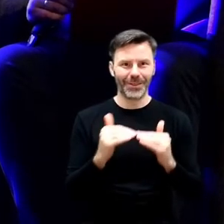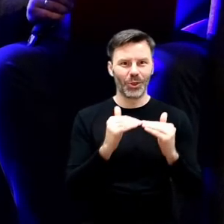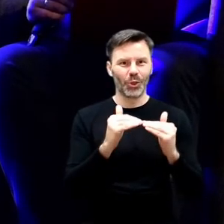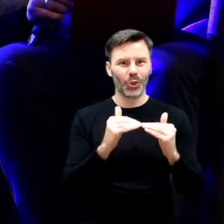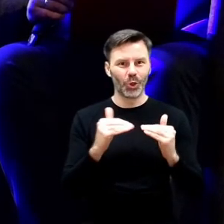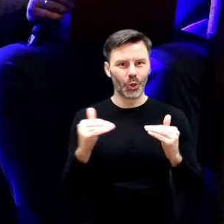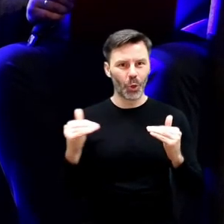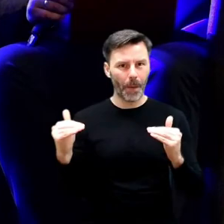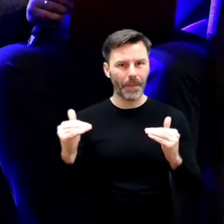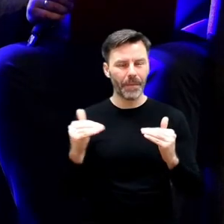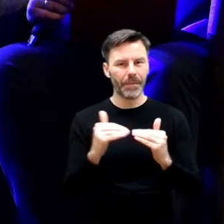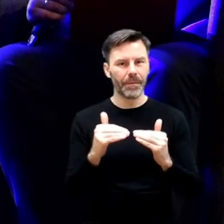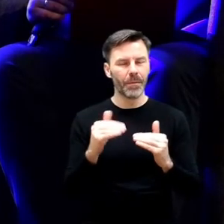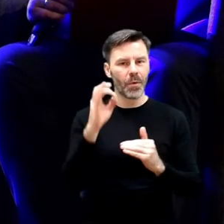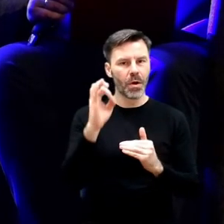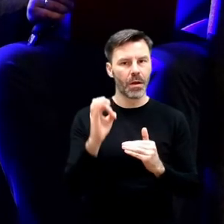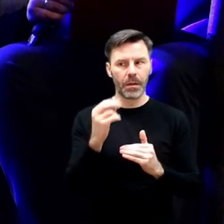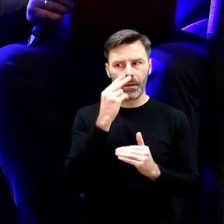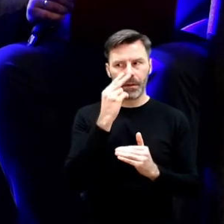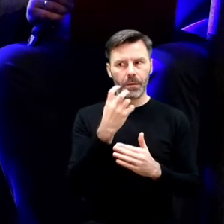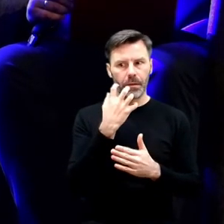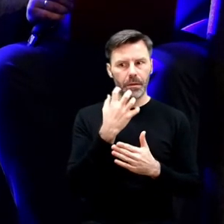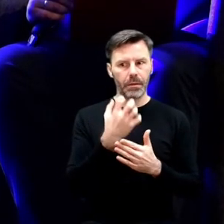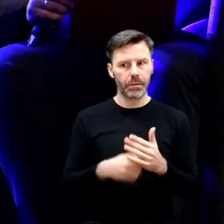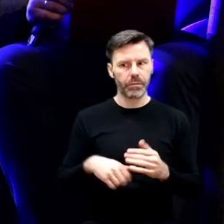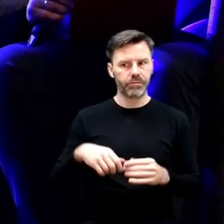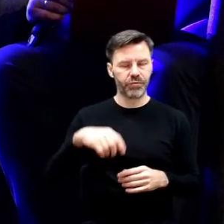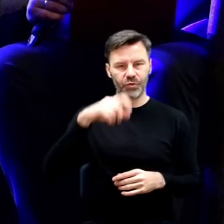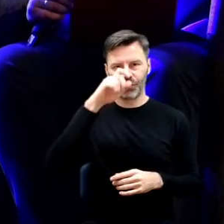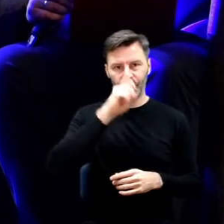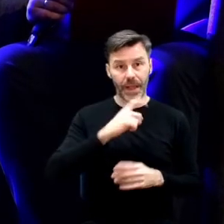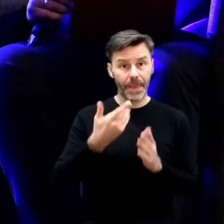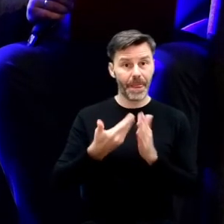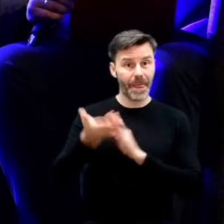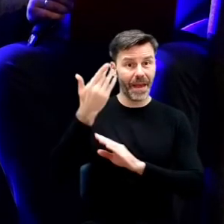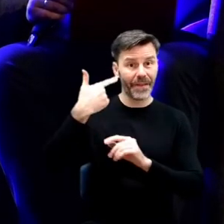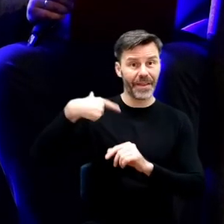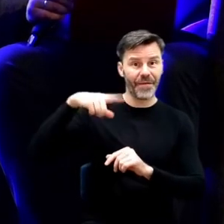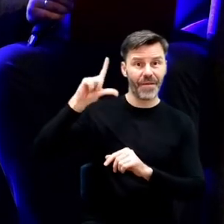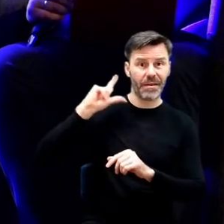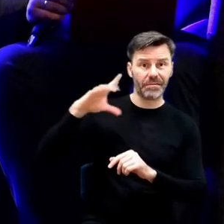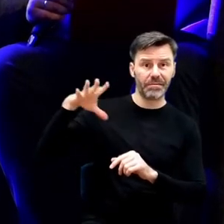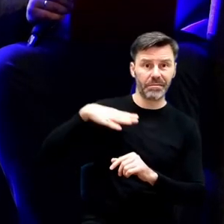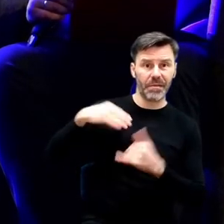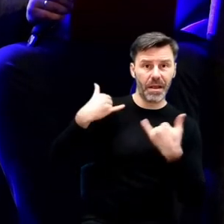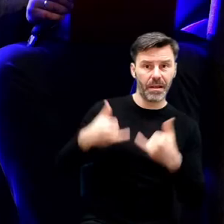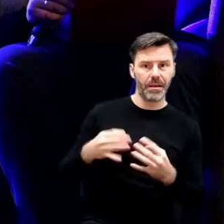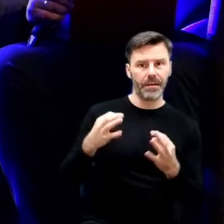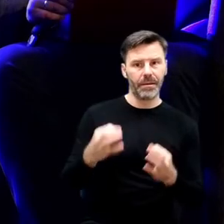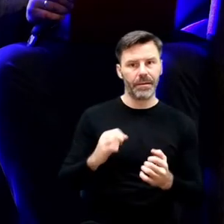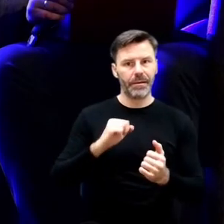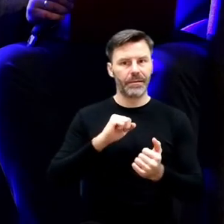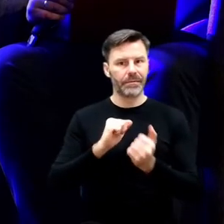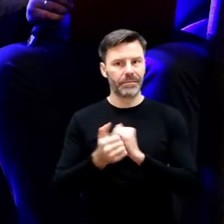Kiedy rozpoczynaliśmy naszą działalność, 2 lata temu, były one zupełnie inne. Ale trzeba mieć świadomość, że te stopy procentowe